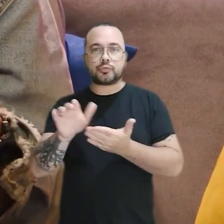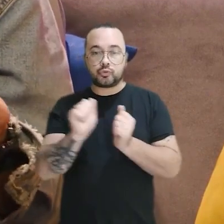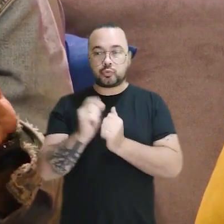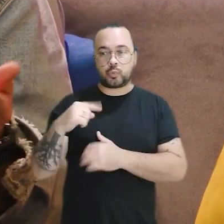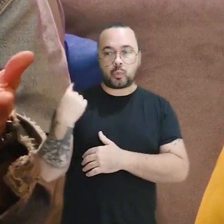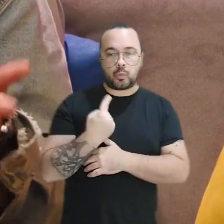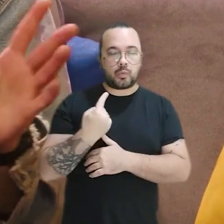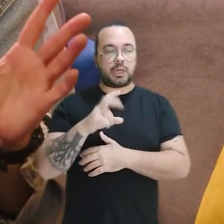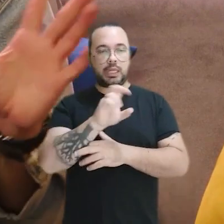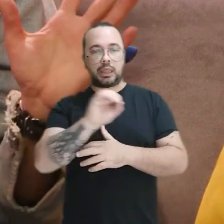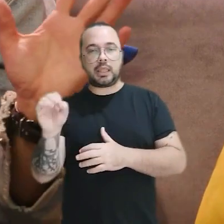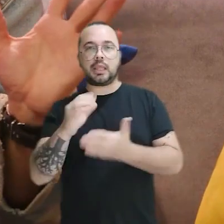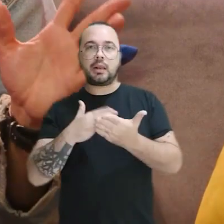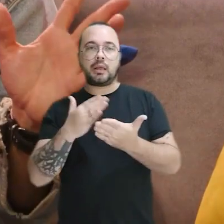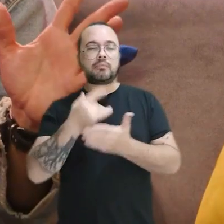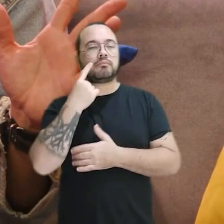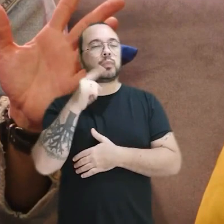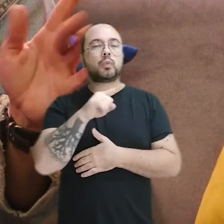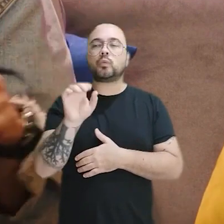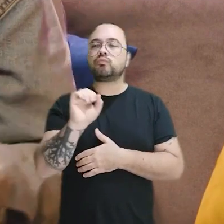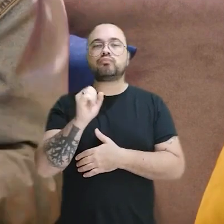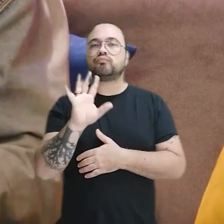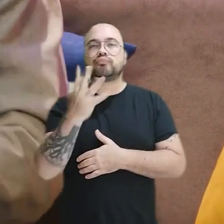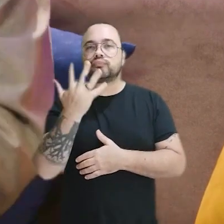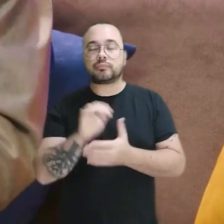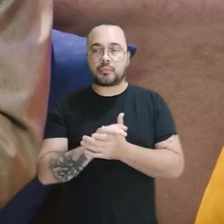500 exemplares de tiragem pra ver o que que vai acontecer. Uma editora não deixa fazer isso.